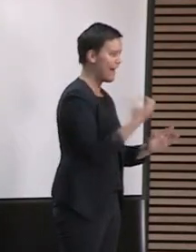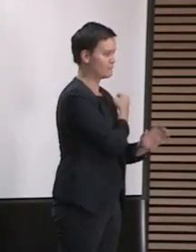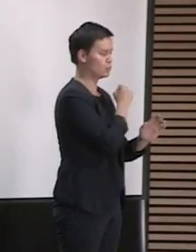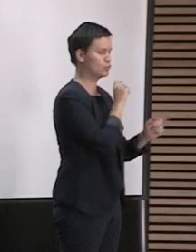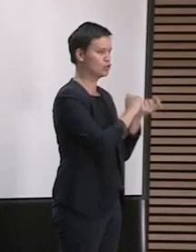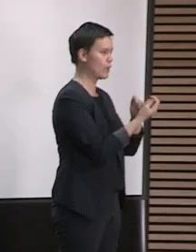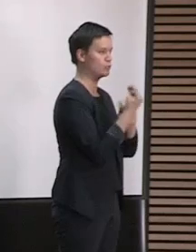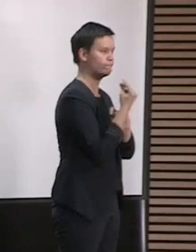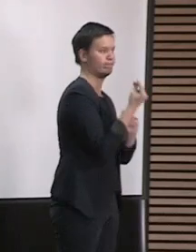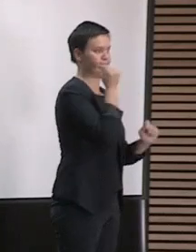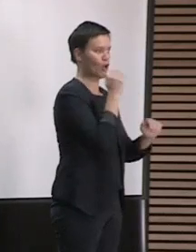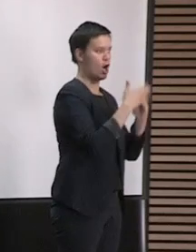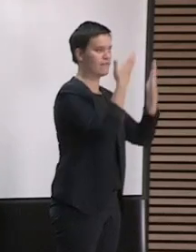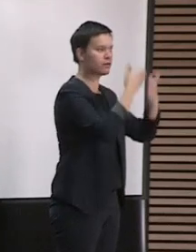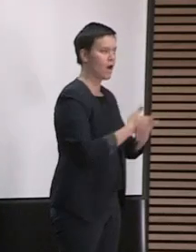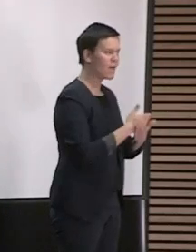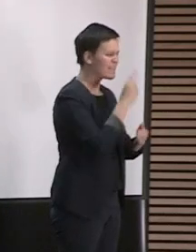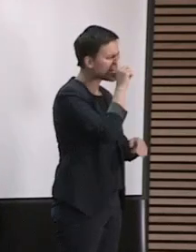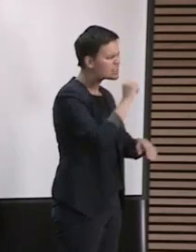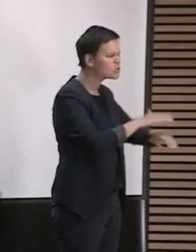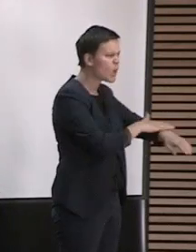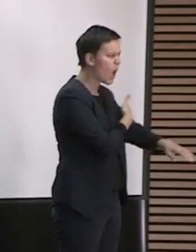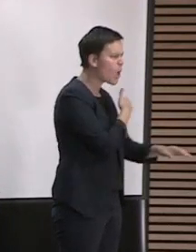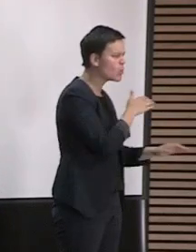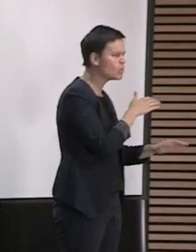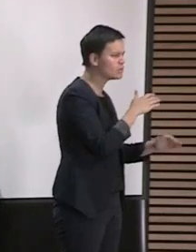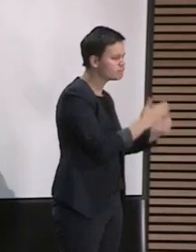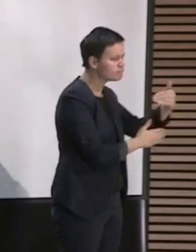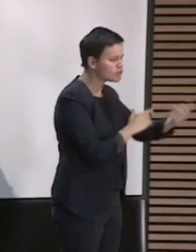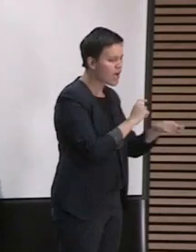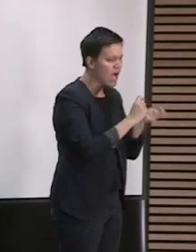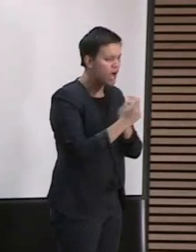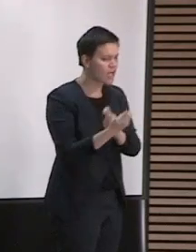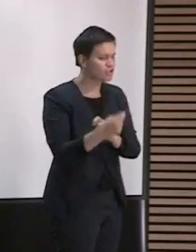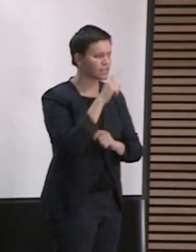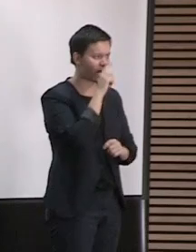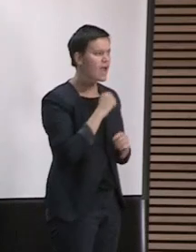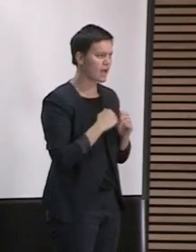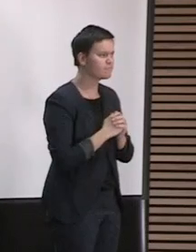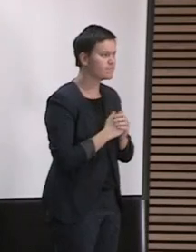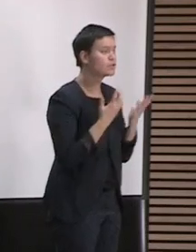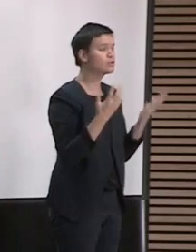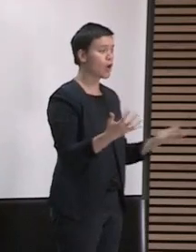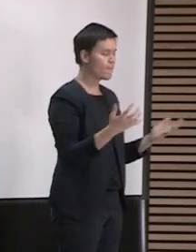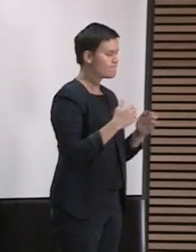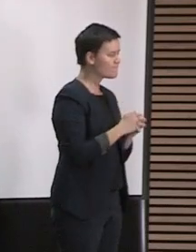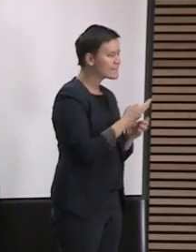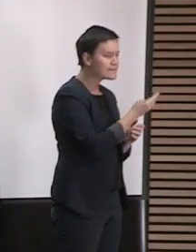ki te mahi me te hapori o te